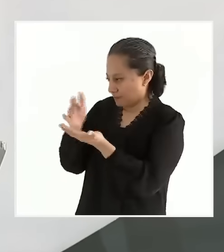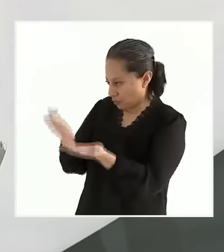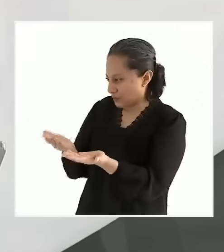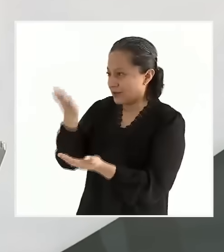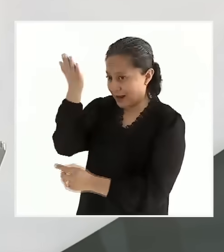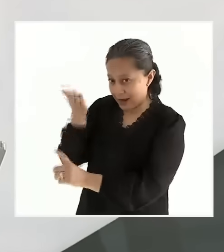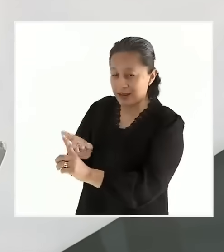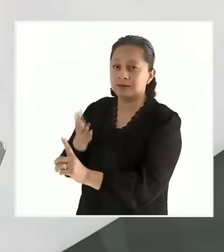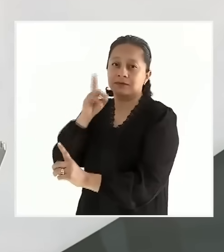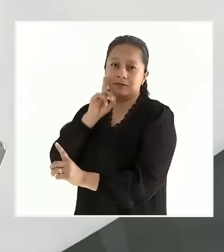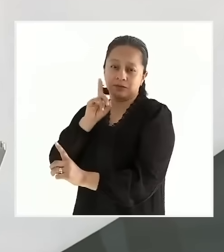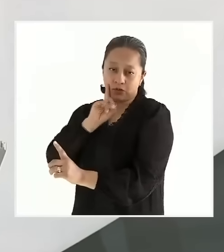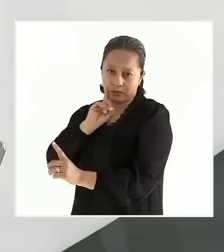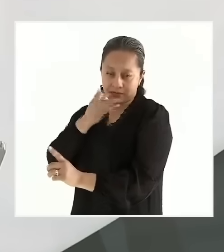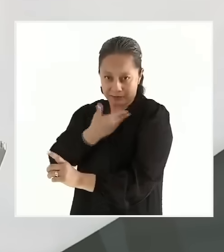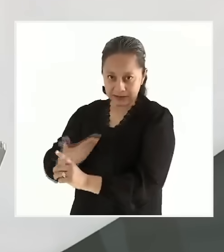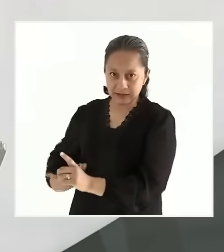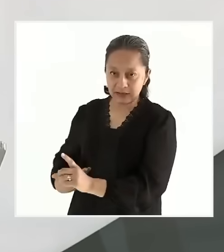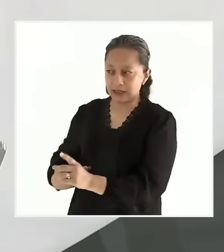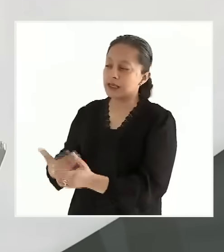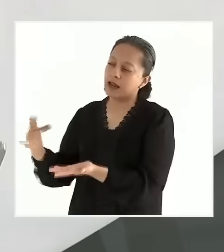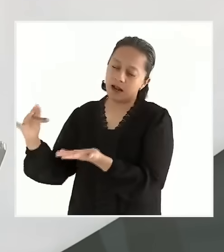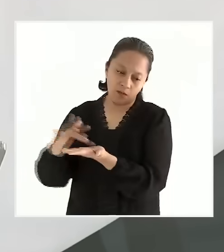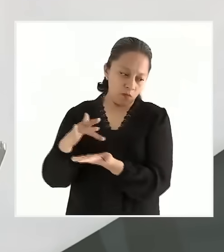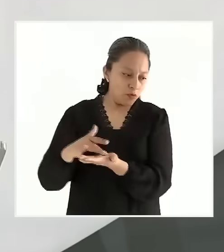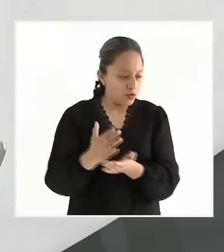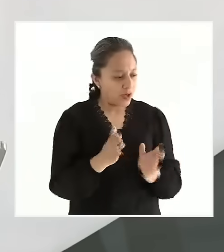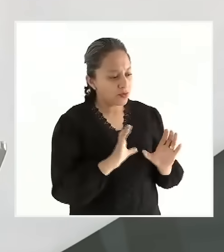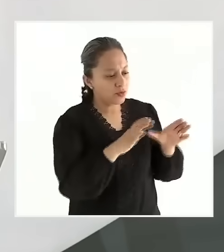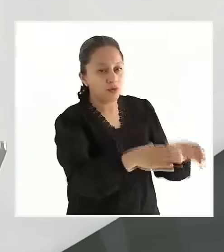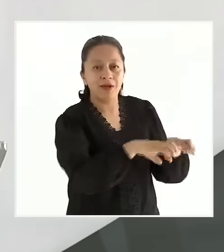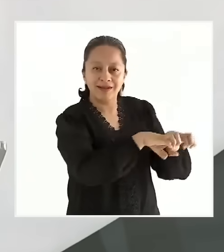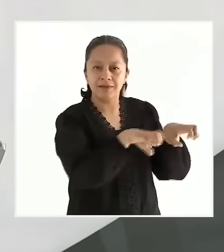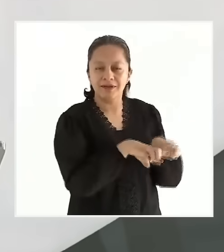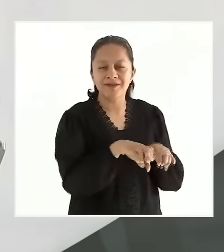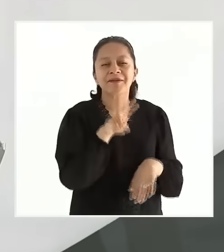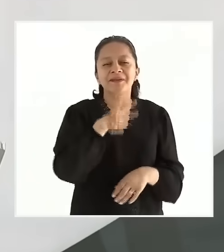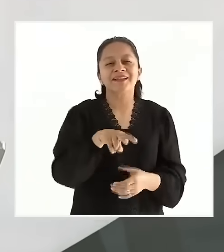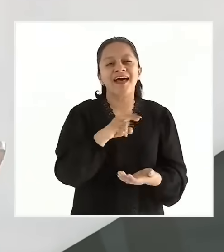y por el apoyo que ha dado a este equipo durante todo este año de trabajo. Gracias a todos y todas.